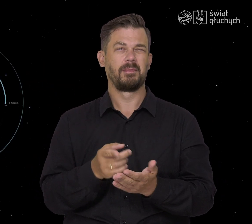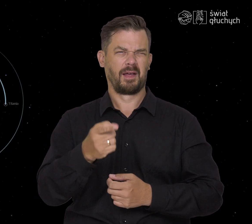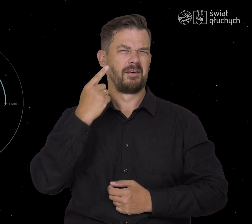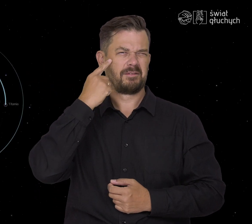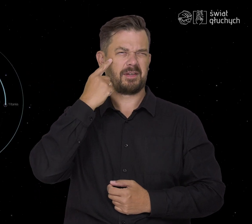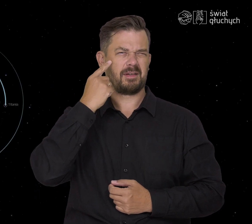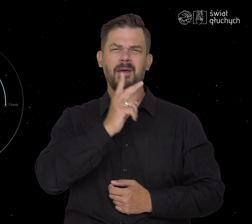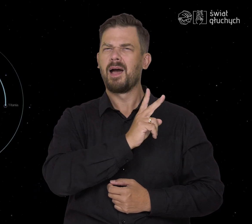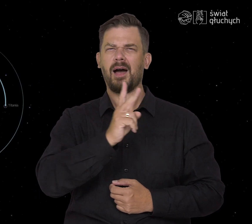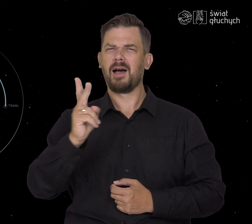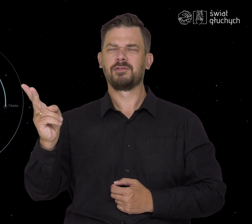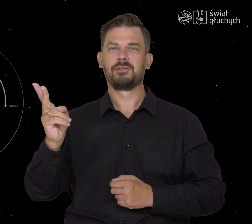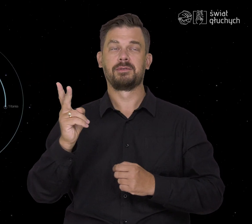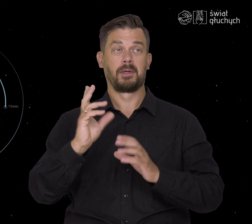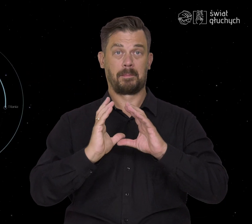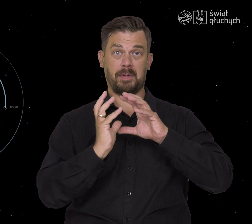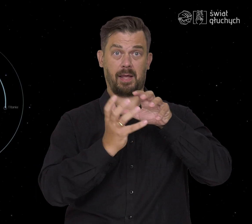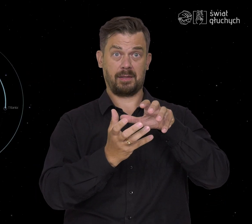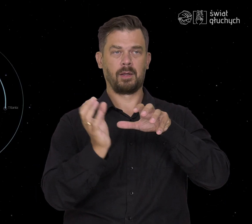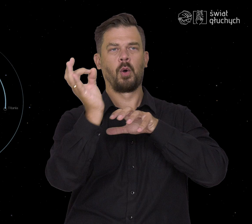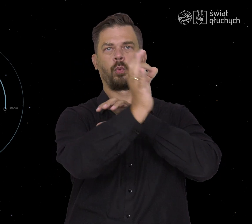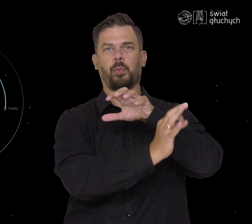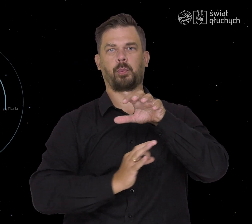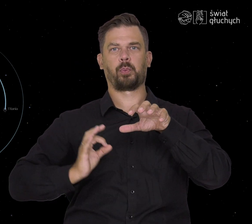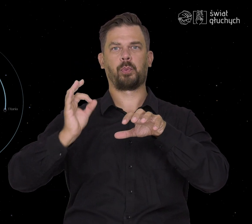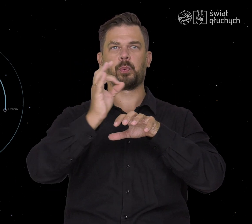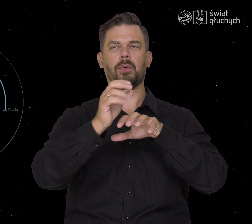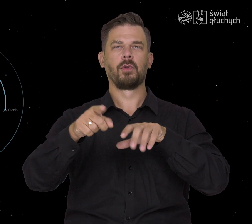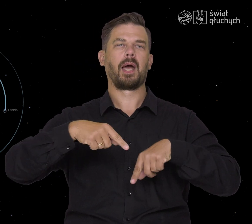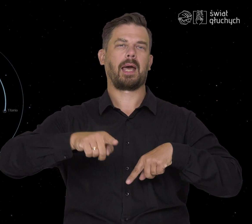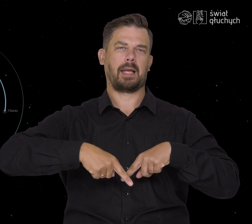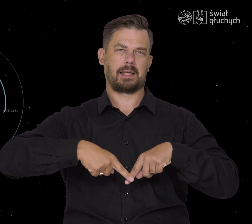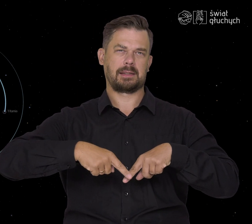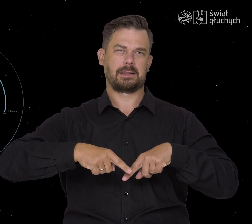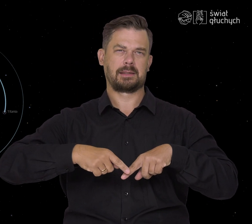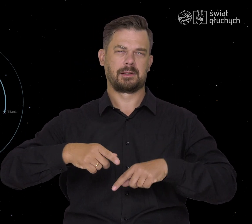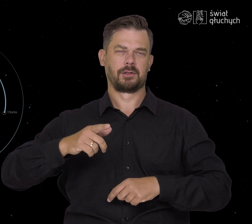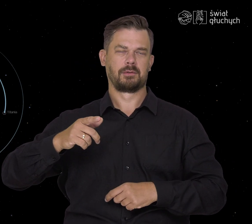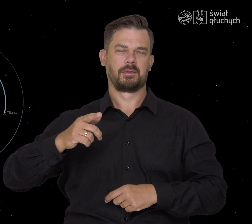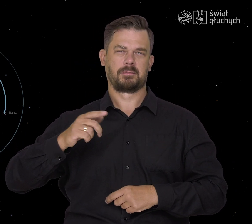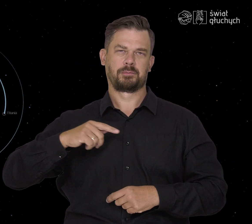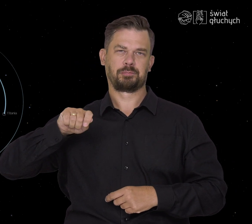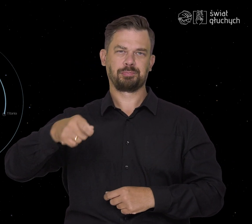prawie wszystkie planety i księżyce w Układzie Słonecznym czerpią swoje imiona z greckiej albo rzymskiej mitologii.